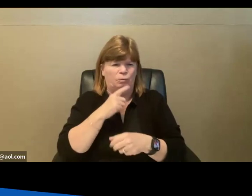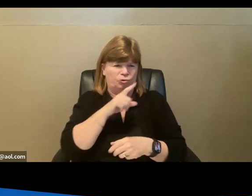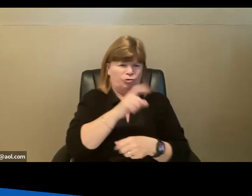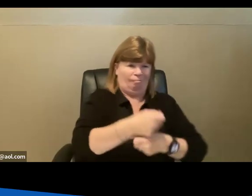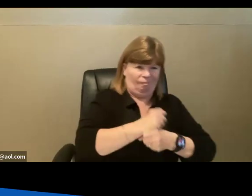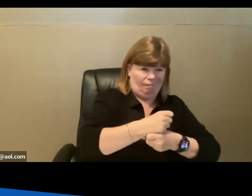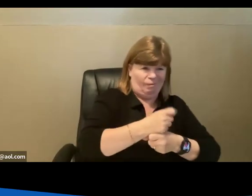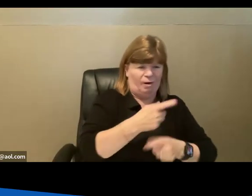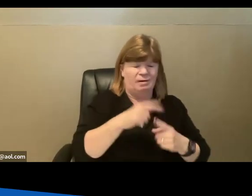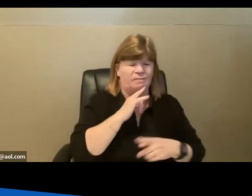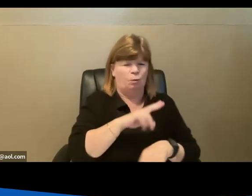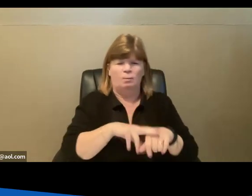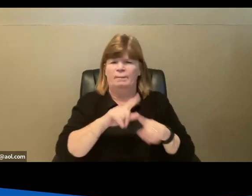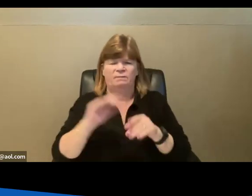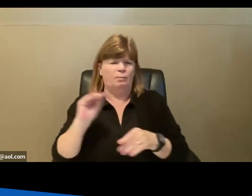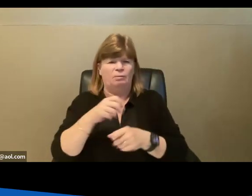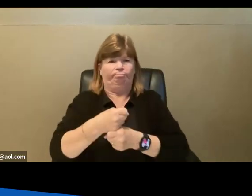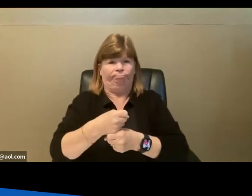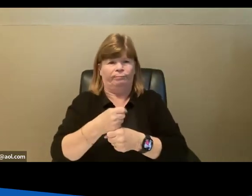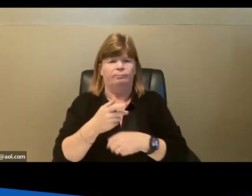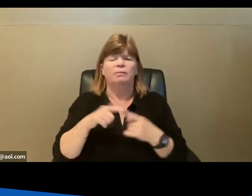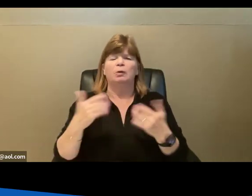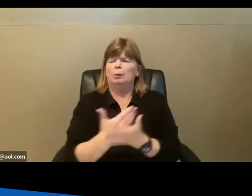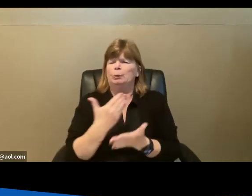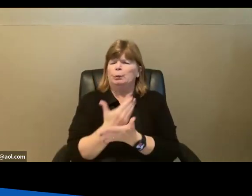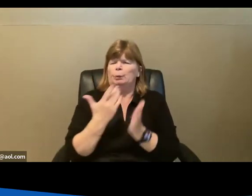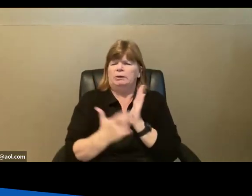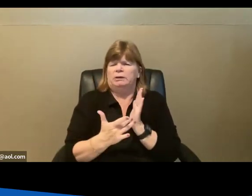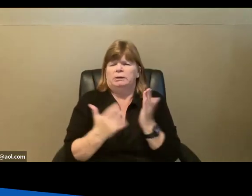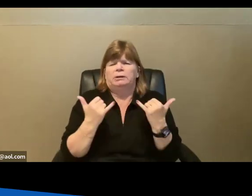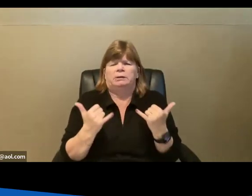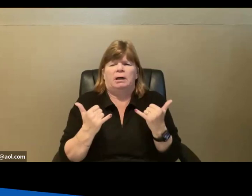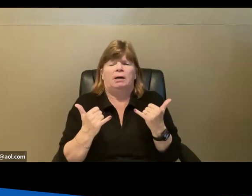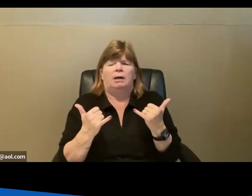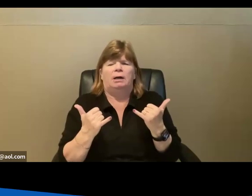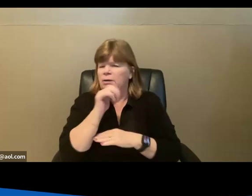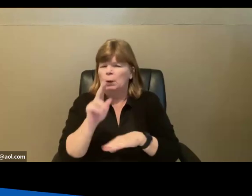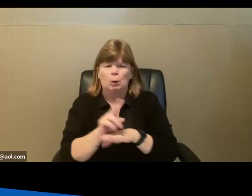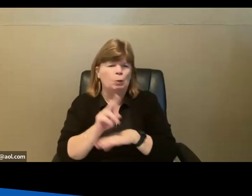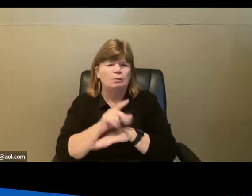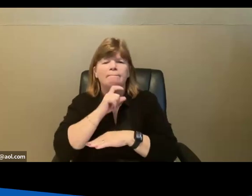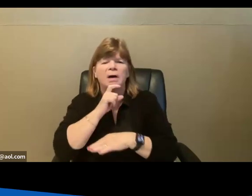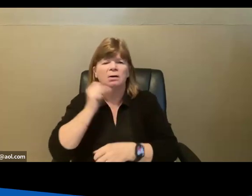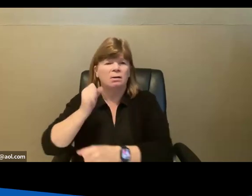Hay una nueva técnica que ha salido. En lugar de usar las varillas metálicas, están usando varillas